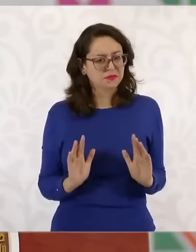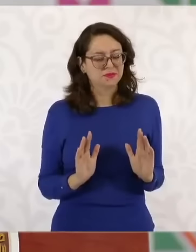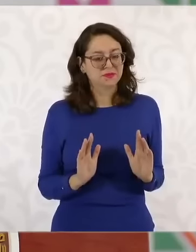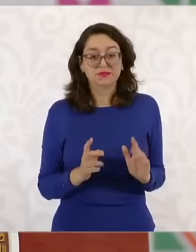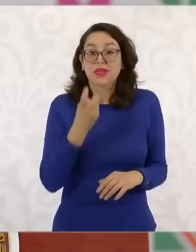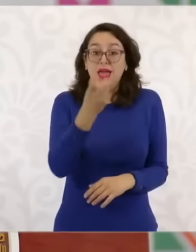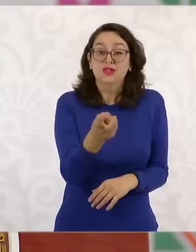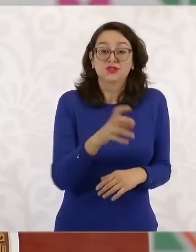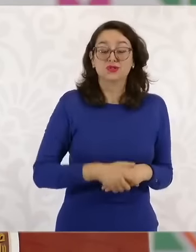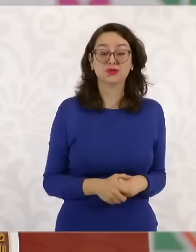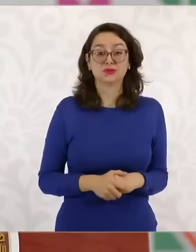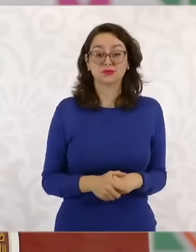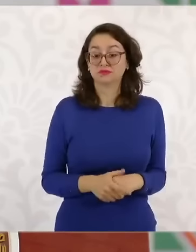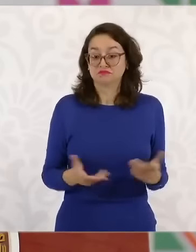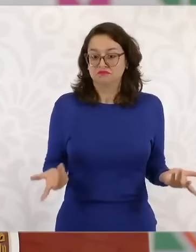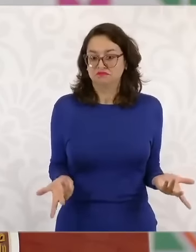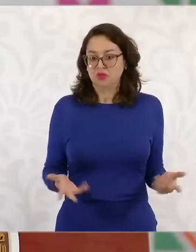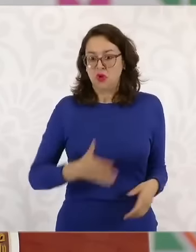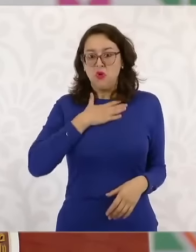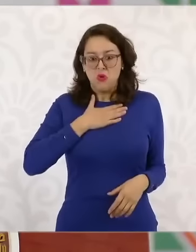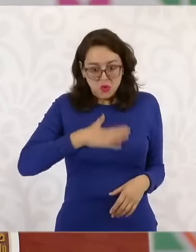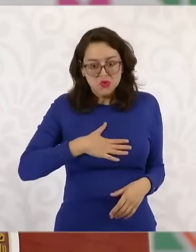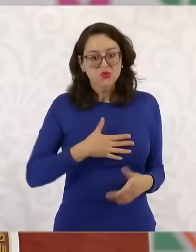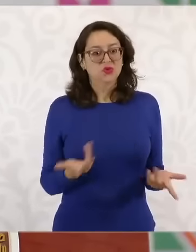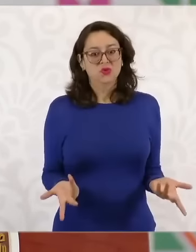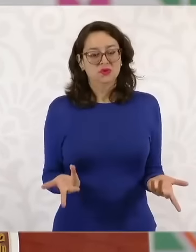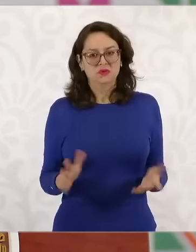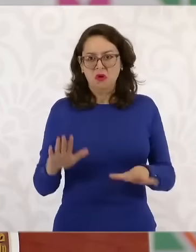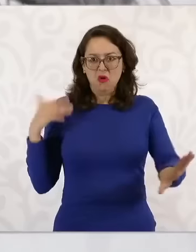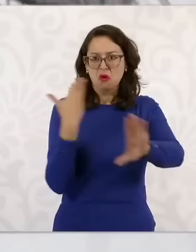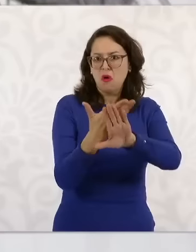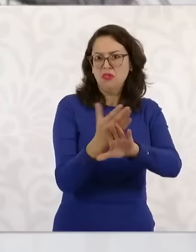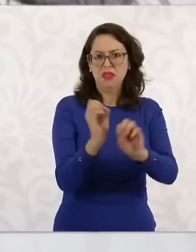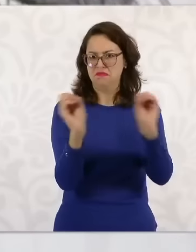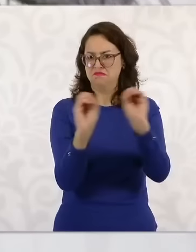Eso no cambia en lo más mínimo, al contrario, se fortalece. Entonces, quien hable en contra